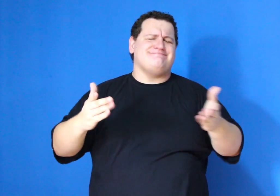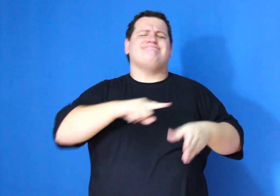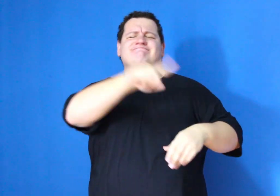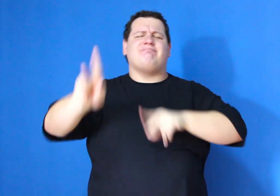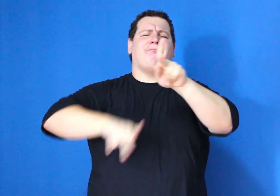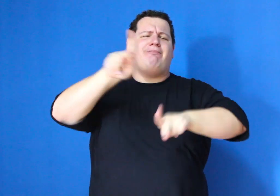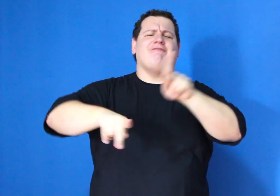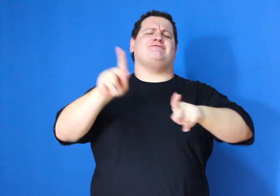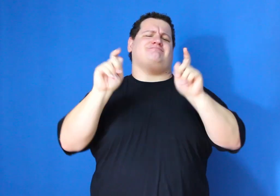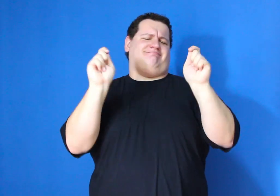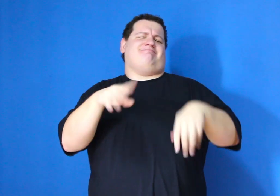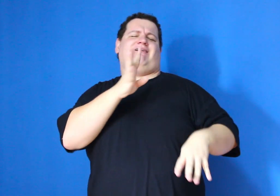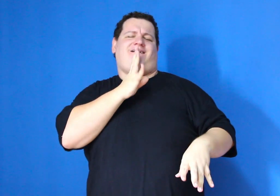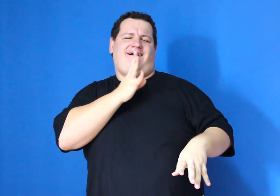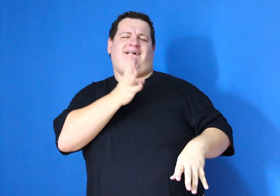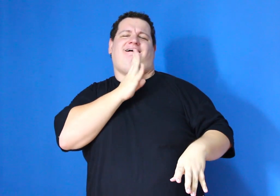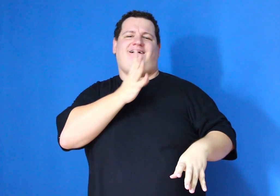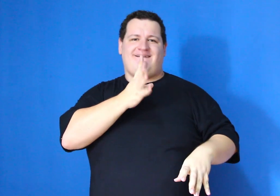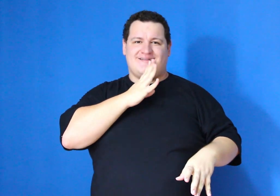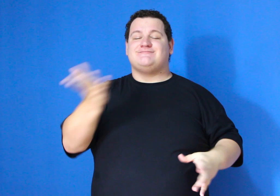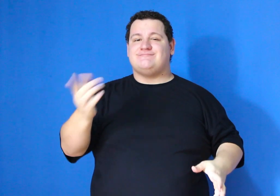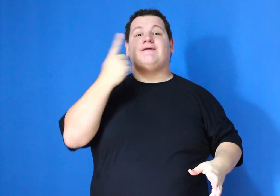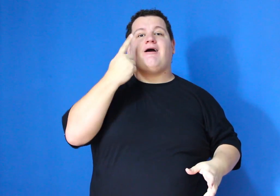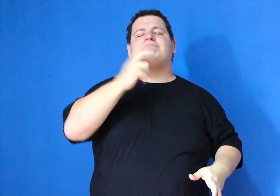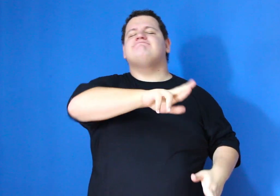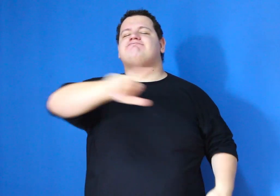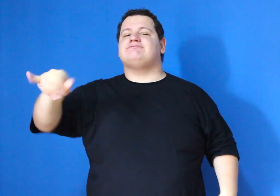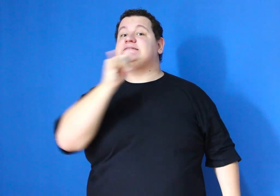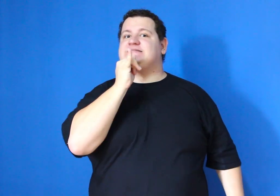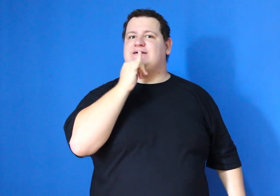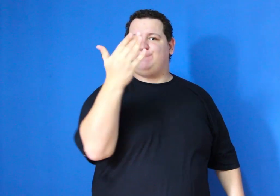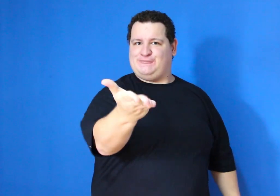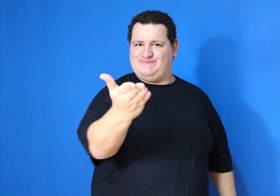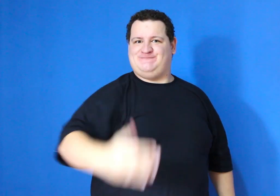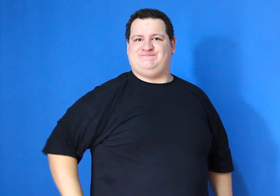Muitos deles são muito conhecidos pelo público geral. Veja os seus personagens.